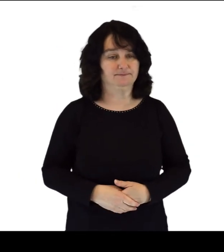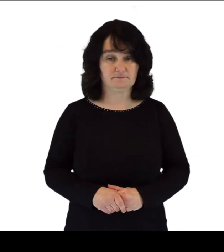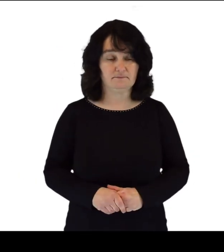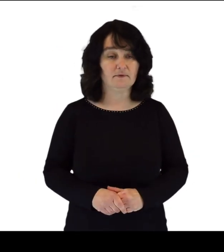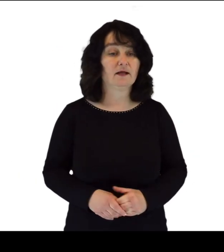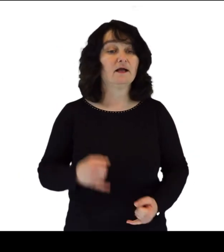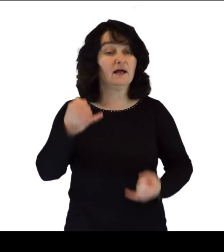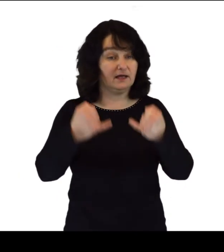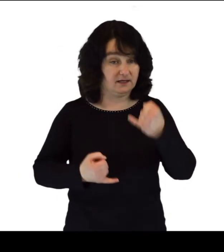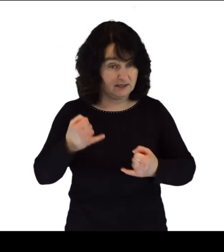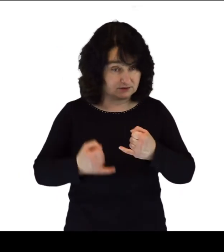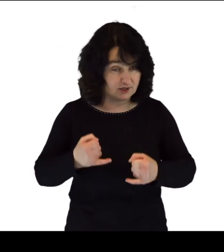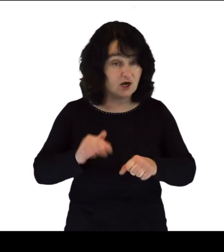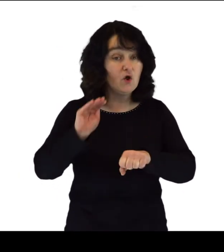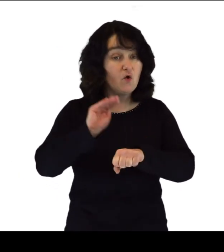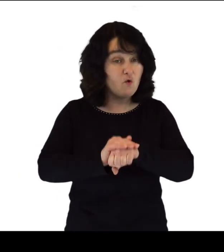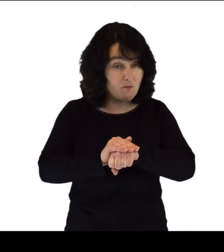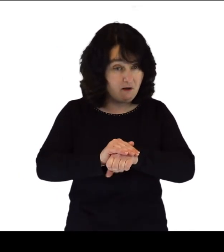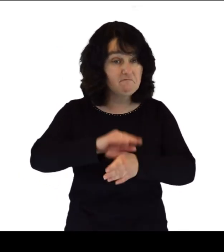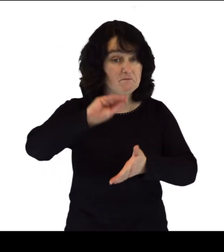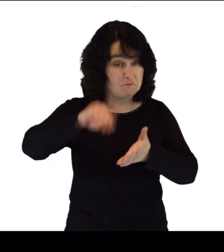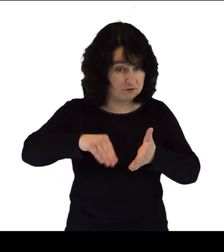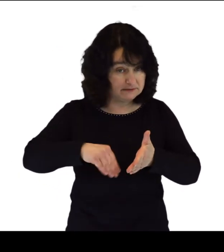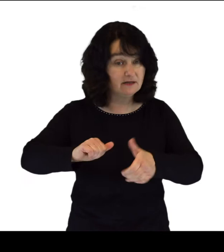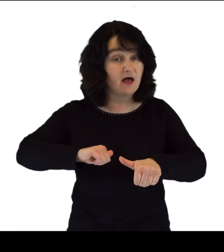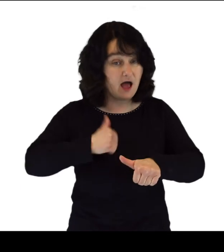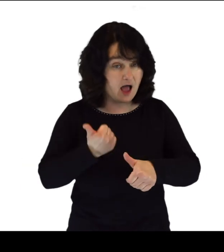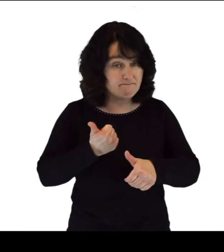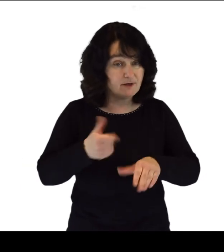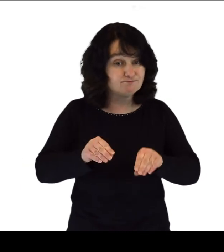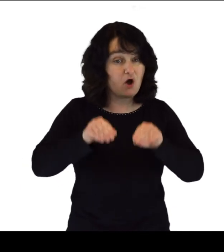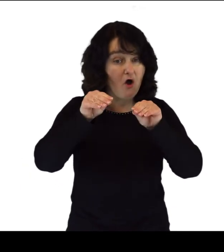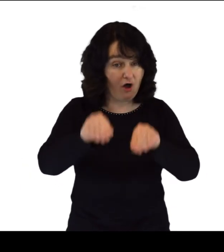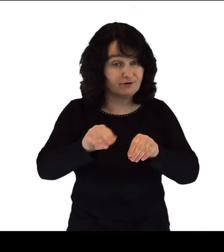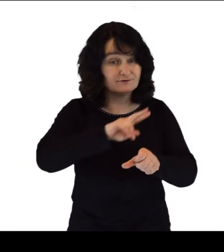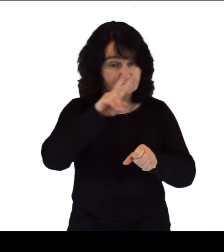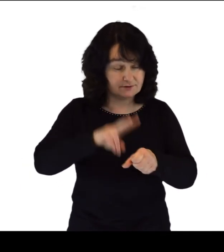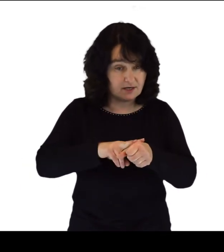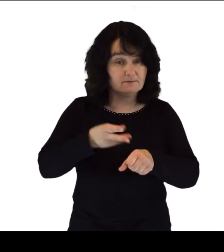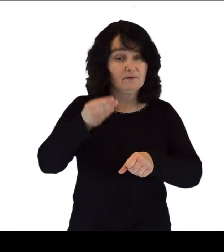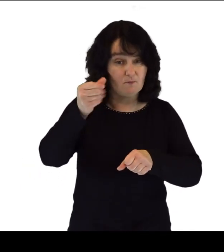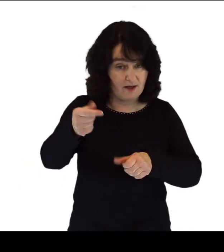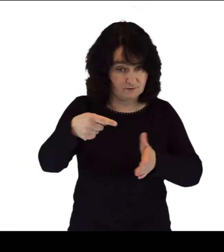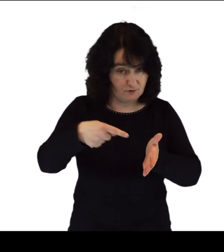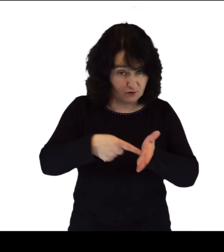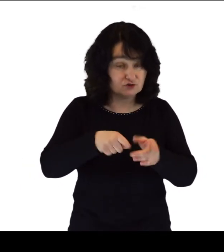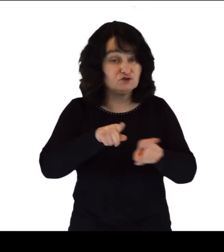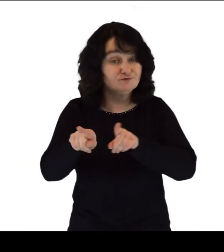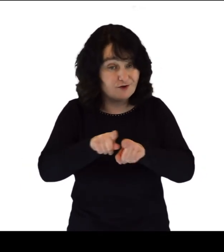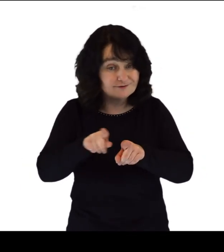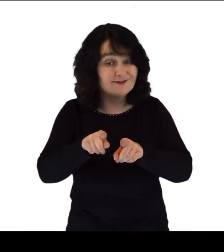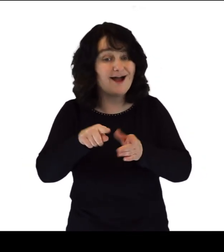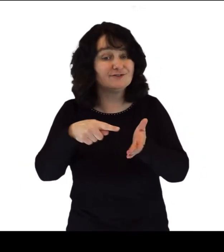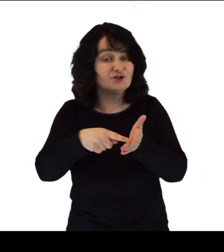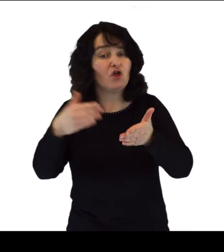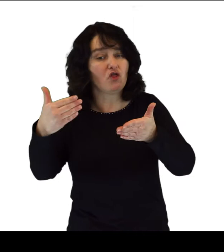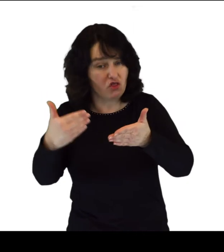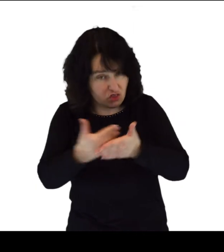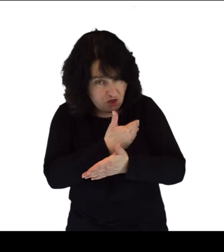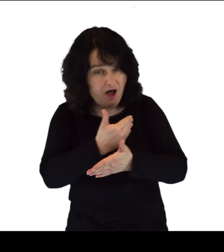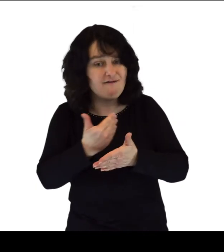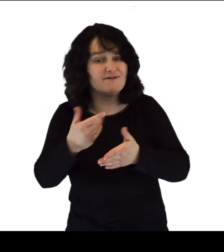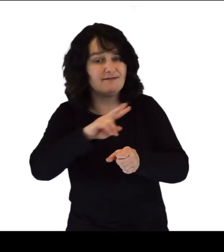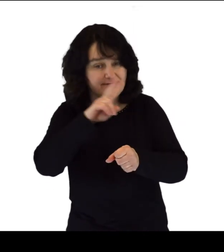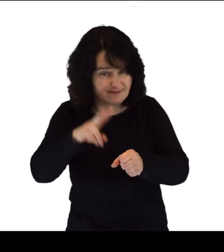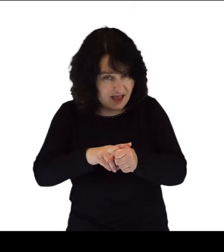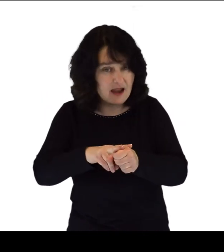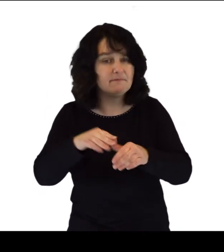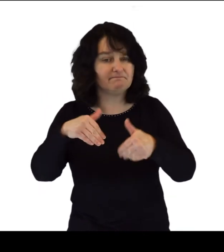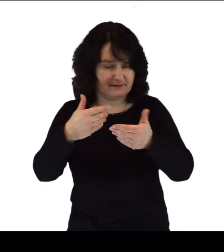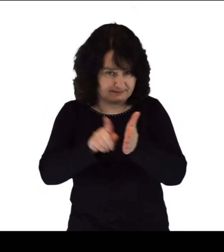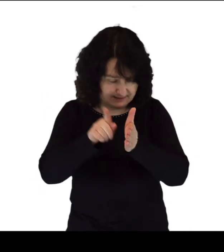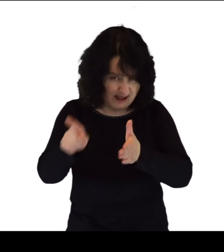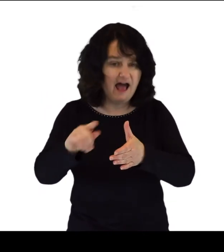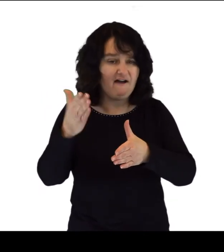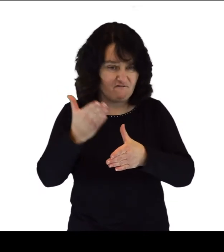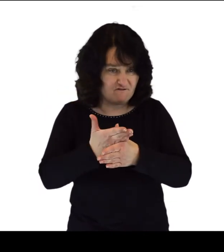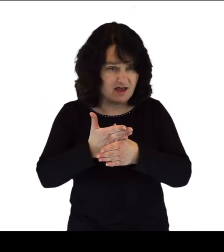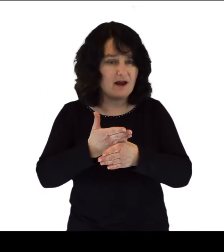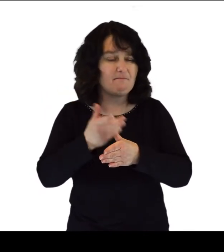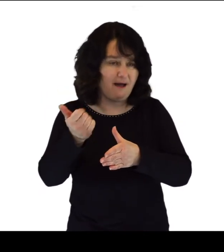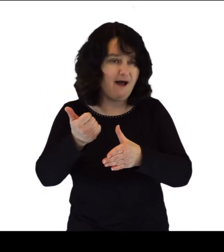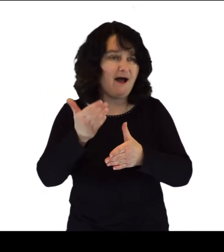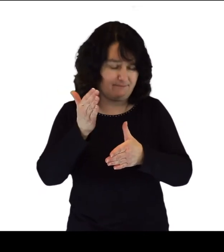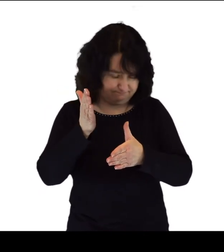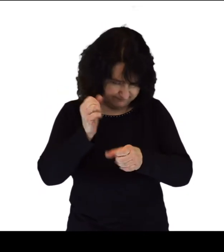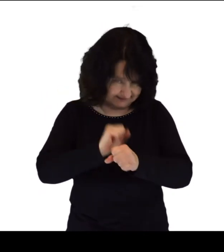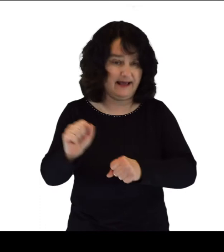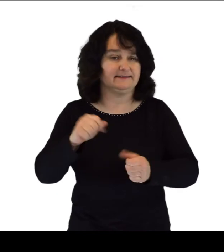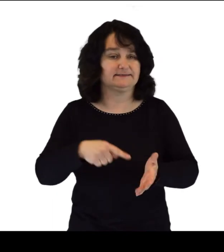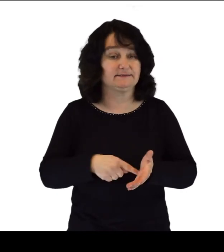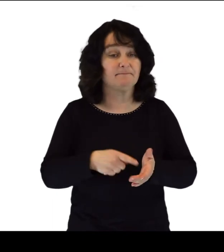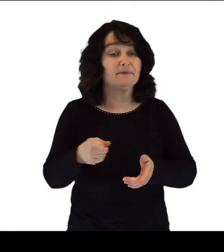Zawarcie umowy o odroczenie terminu płatności wyznacza pracodawcy nowy termin płatności danej należności.